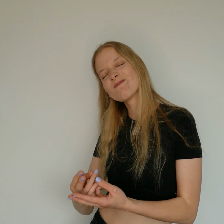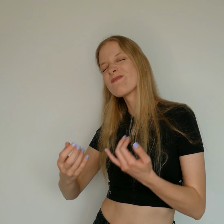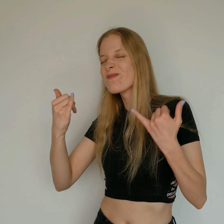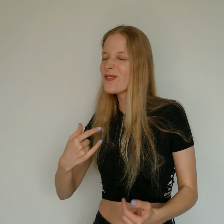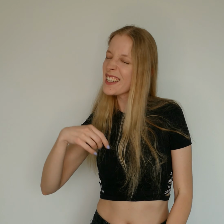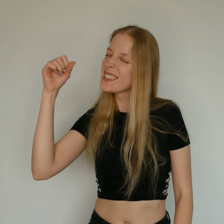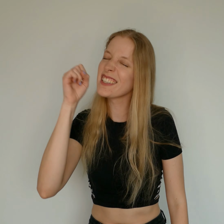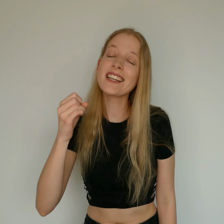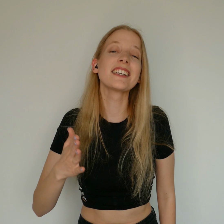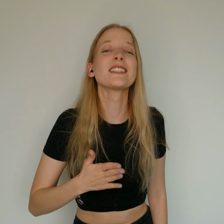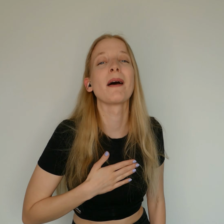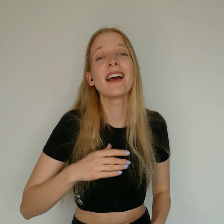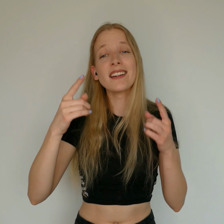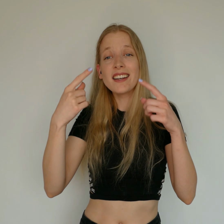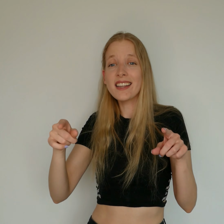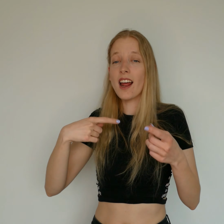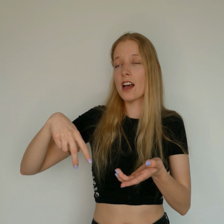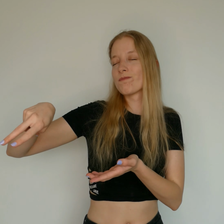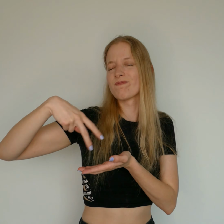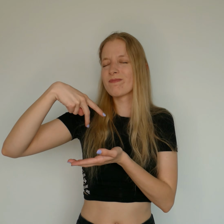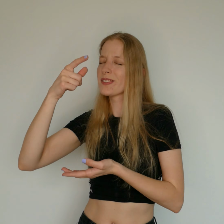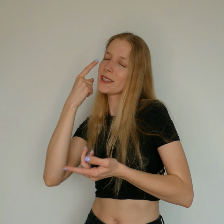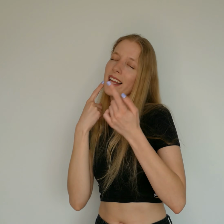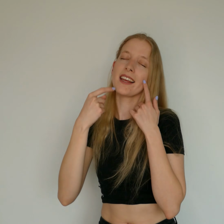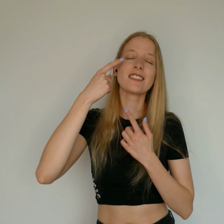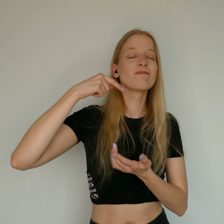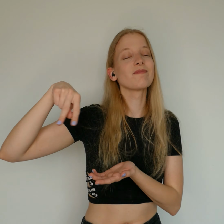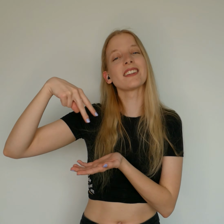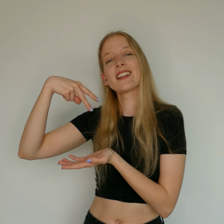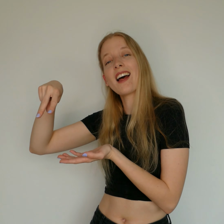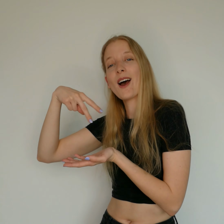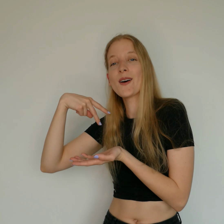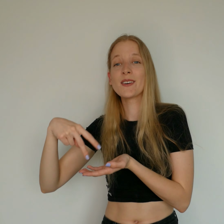Und jetzt singe ich meine Lieder Tanz' mit Tränen in den Augen